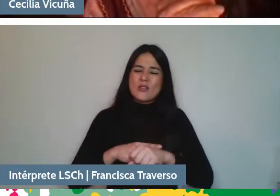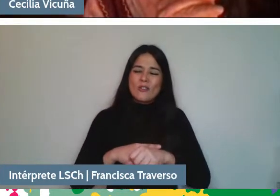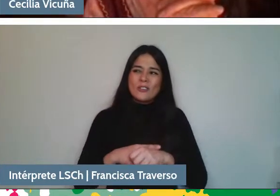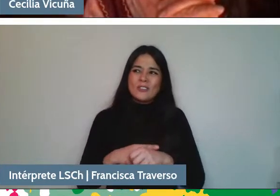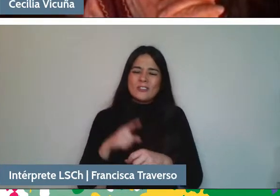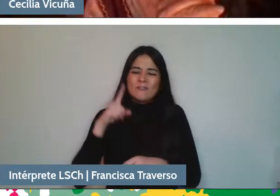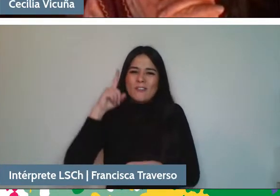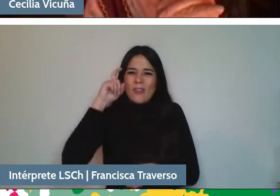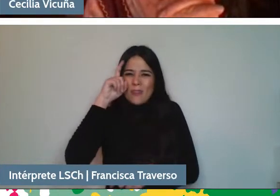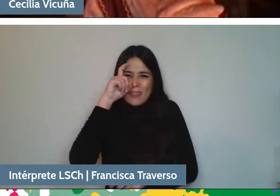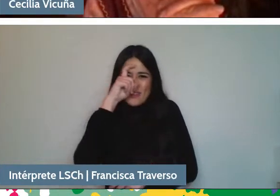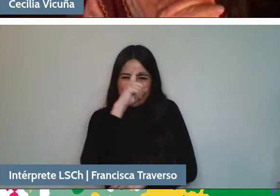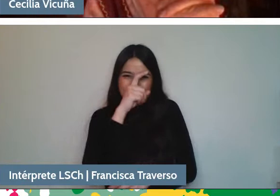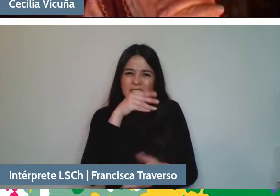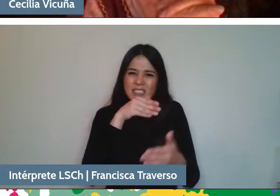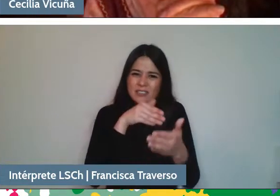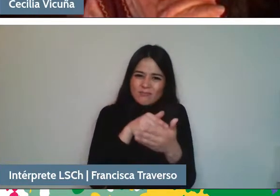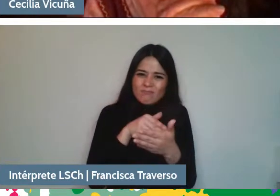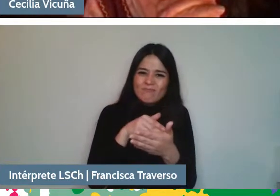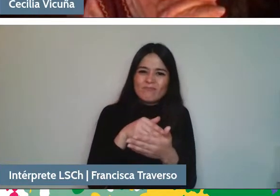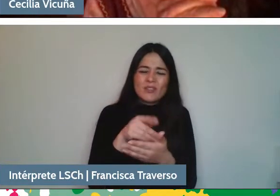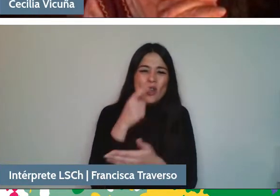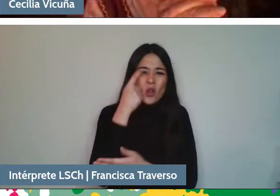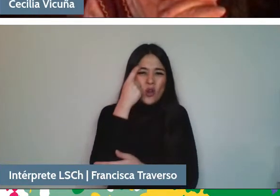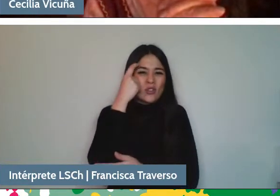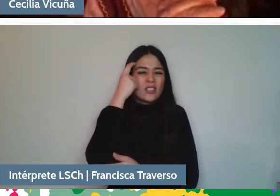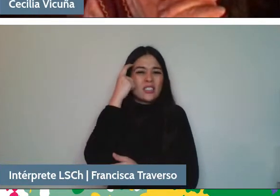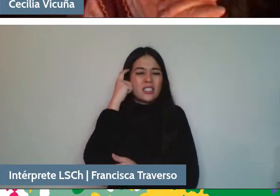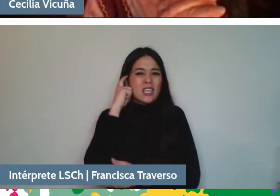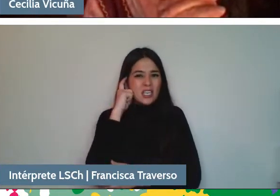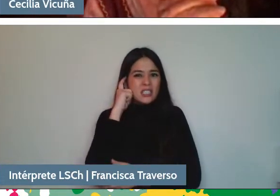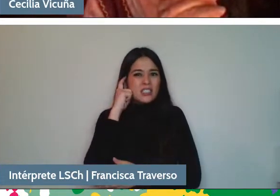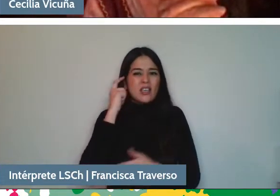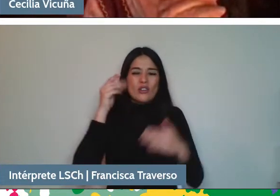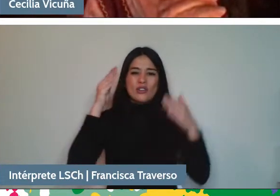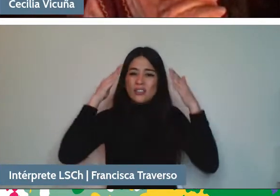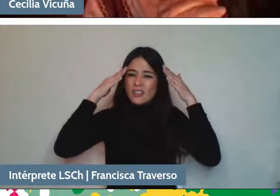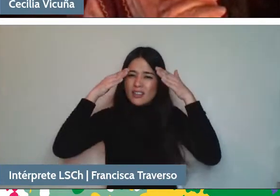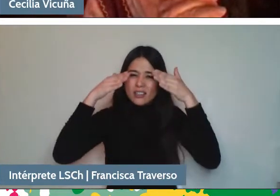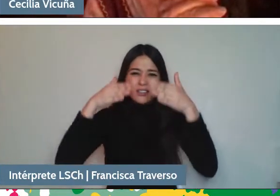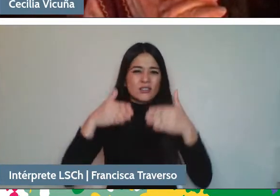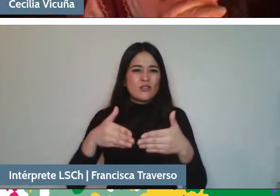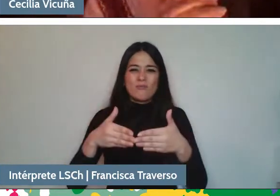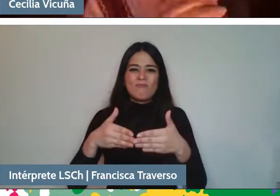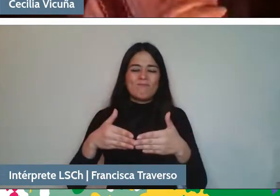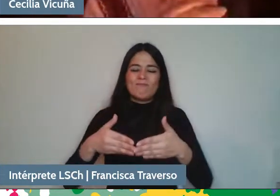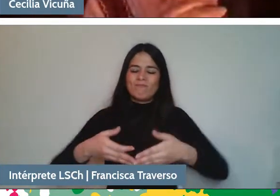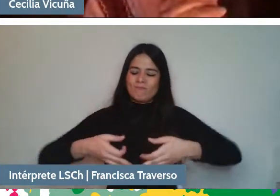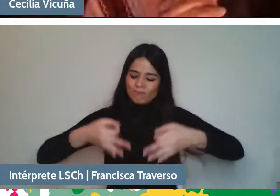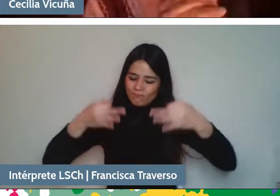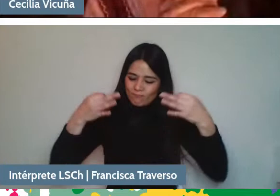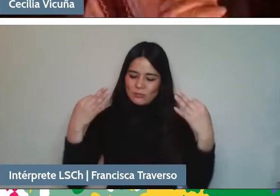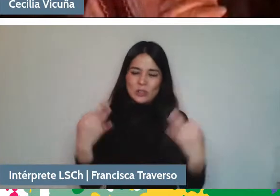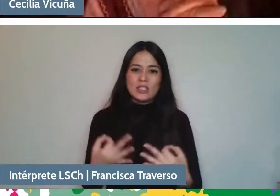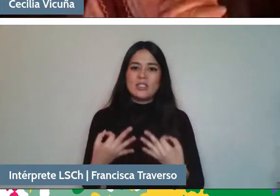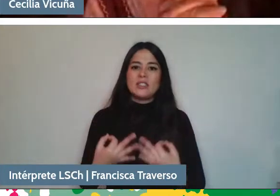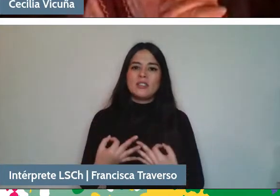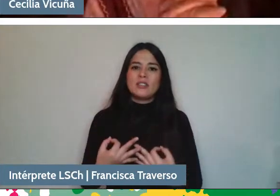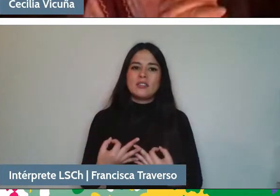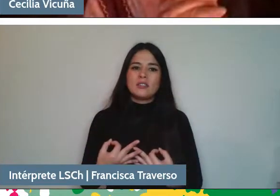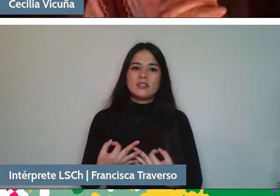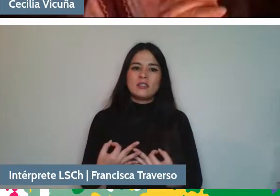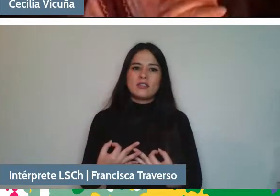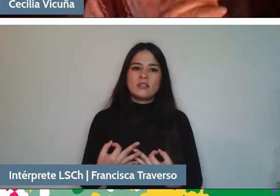de un nivel de concentración, solidez, material telúrico,